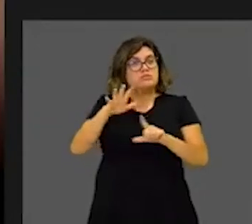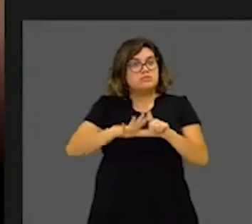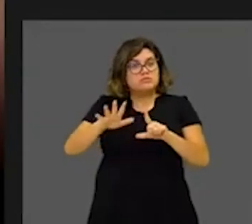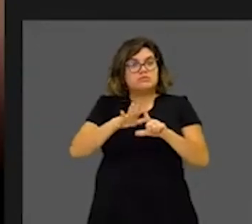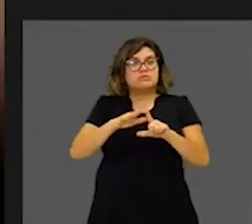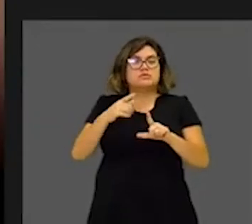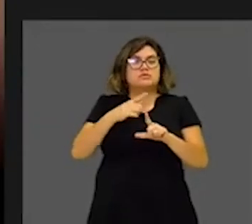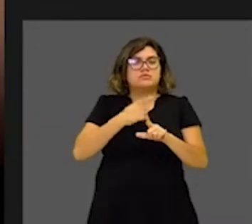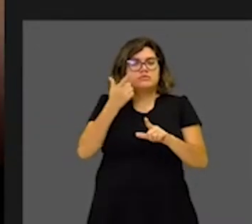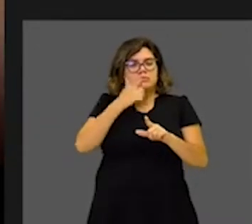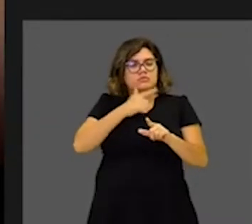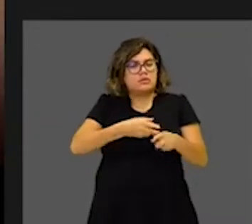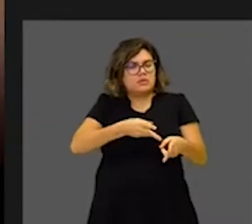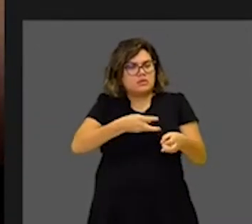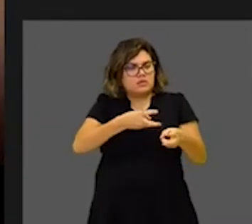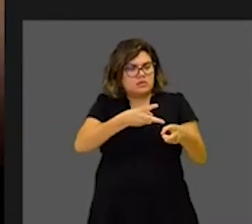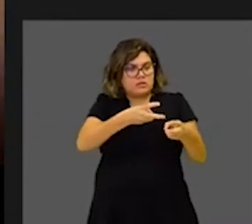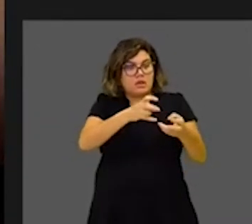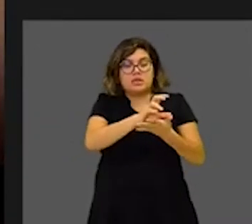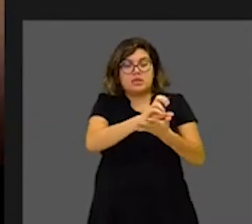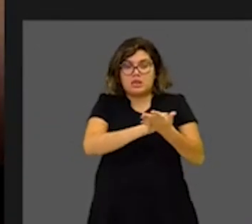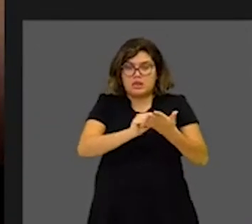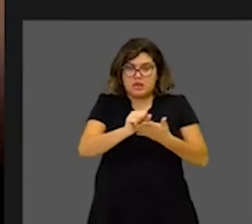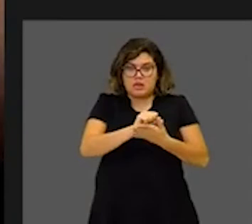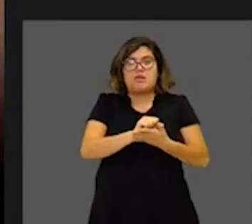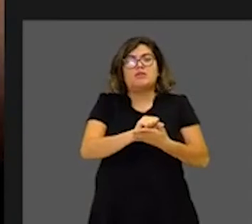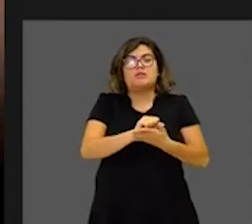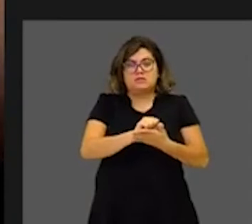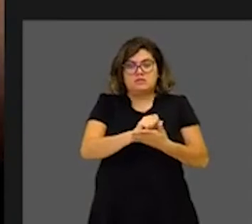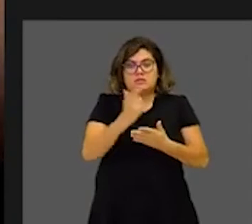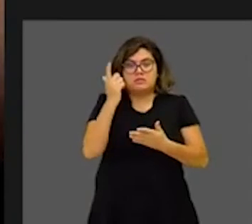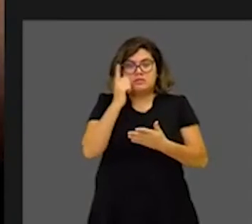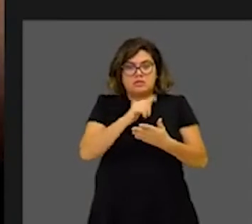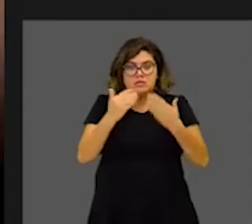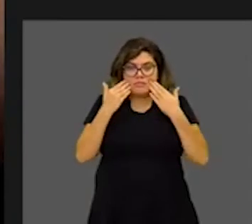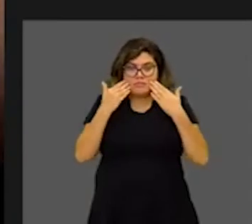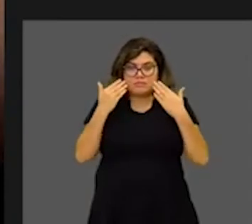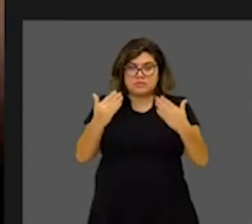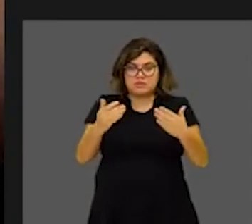esses bancos de dados a transparência eleitoral Brasil também participou de uma iniciativa da